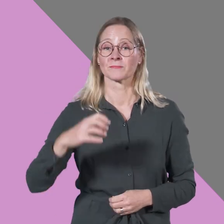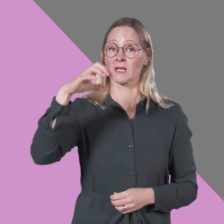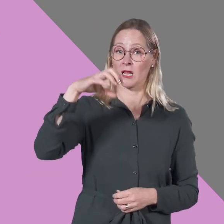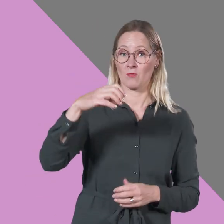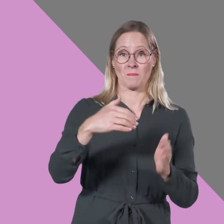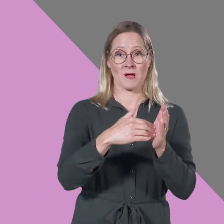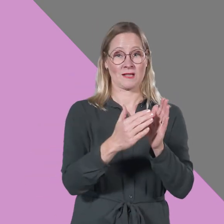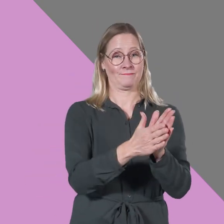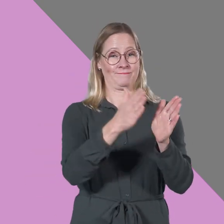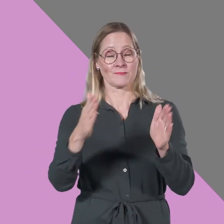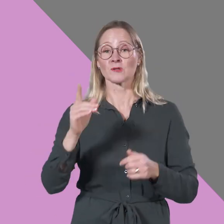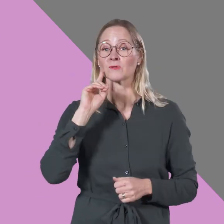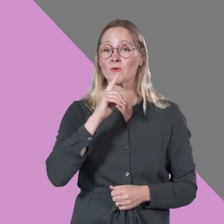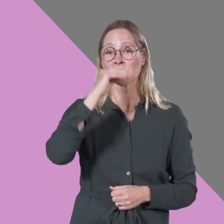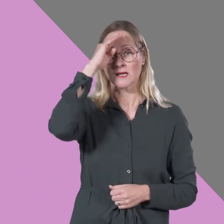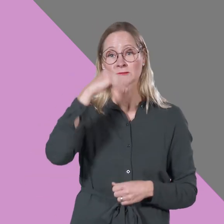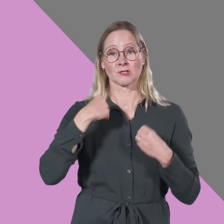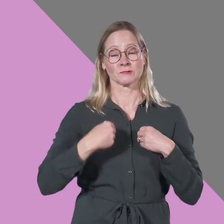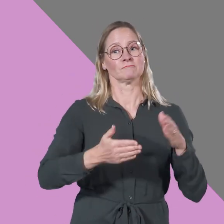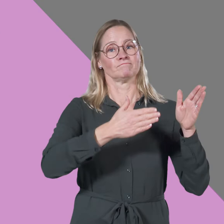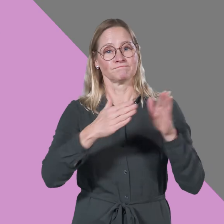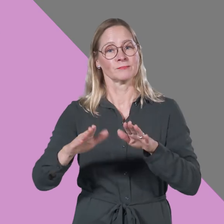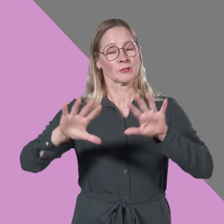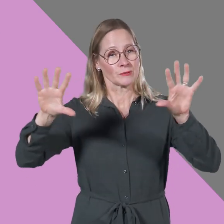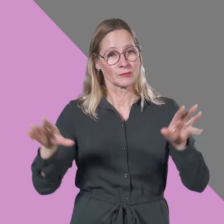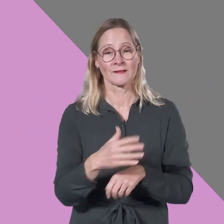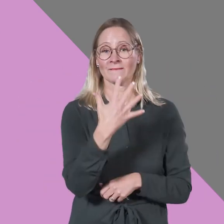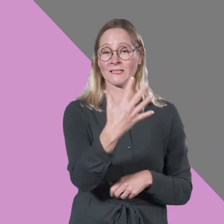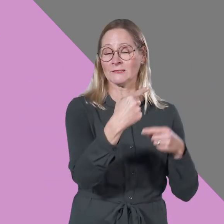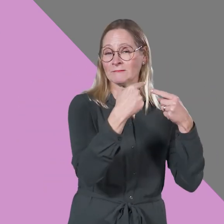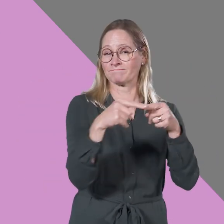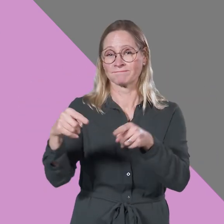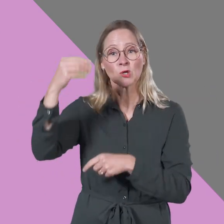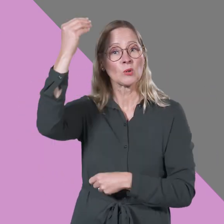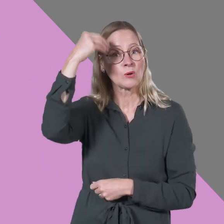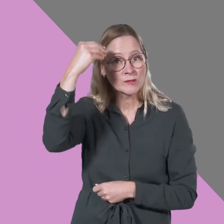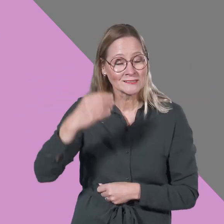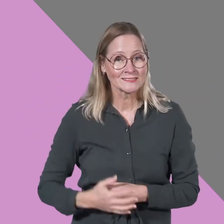Kuurojen kansanopisto järjestää loka- marraskuussa kaikkiaan viisi eri kurssia.